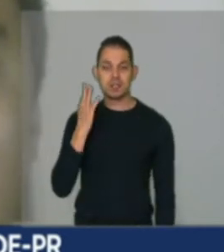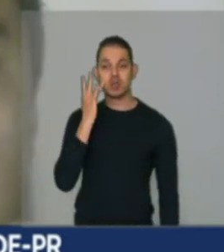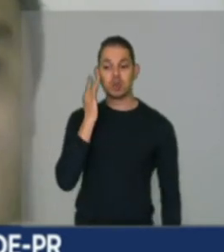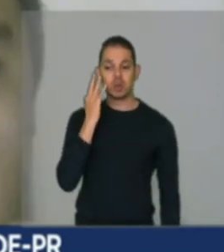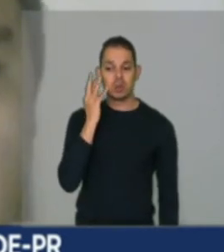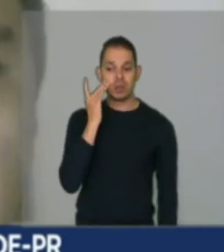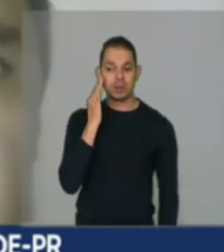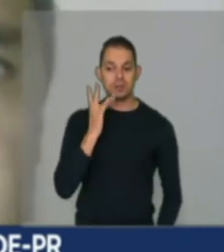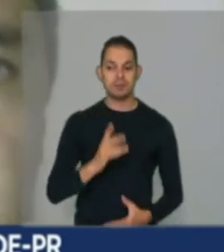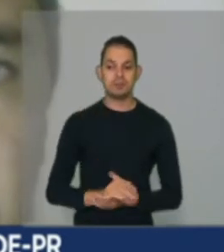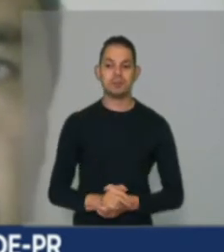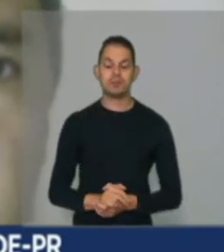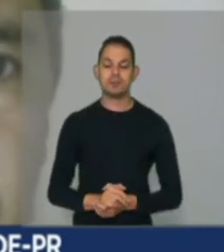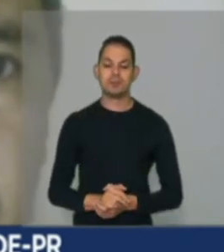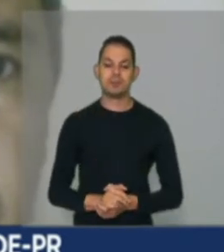ARTHUR LIRA MAS, PRINCIPALMENTE, HOJE PELAS